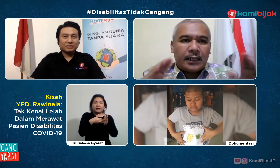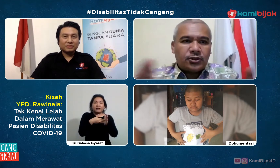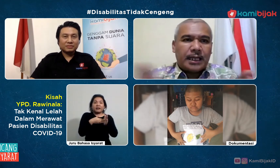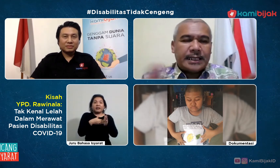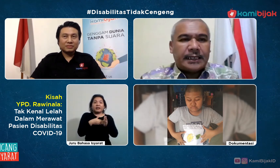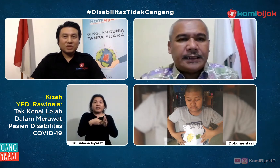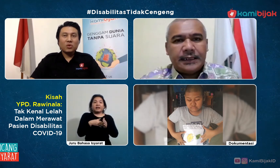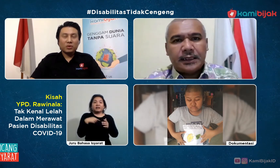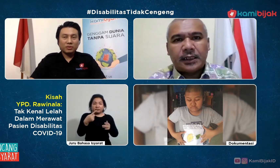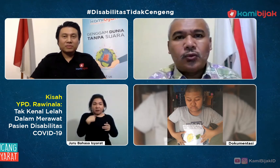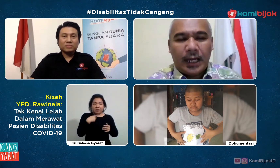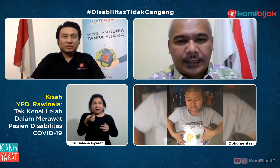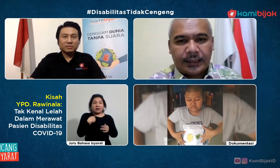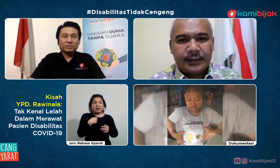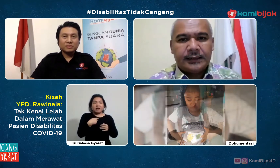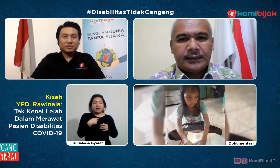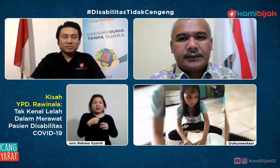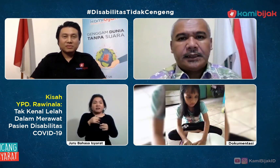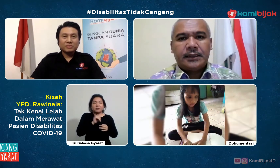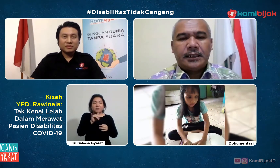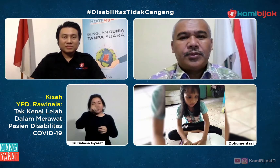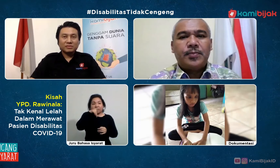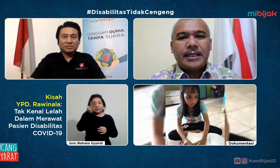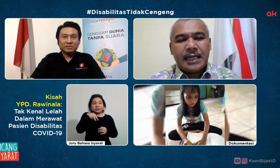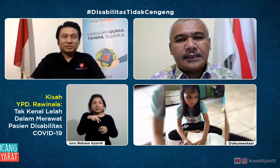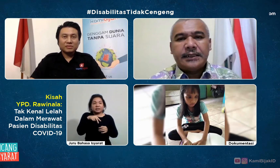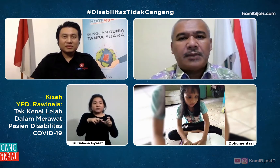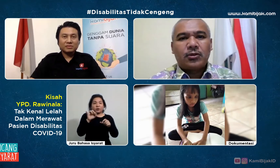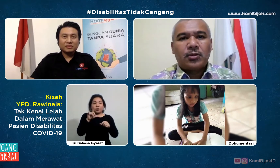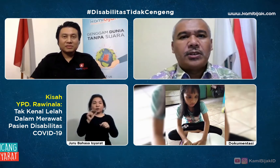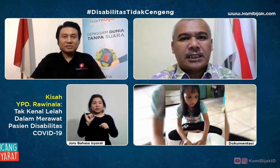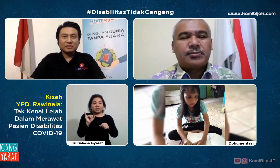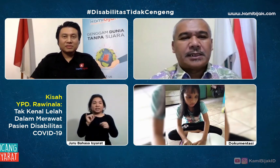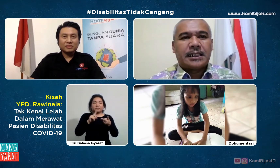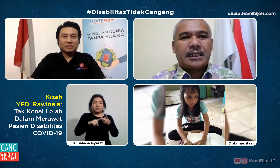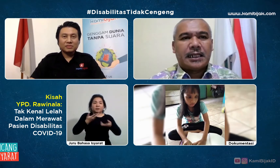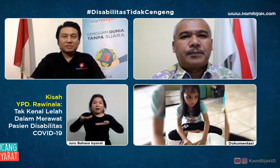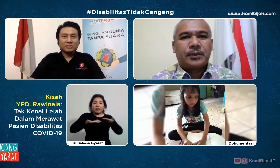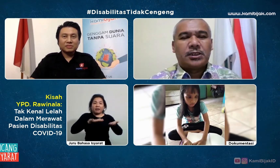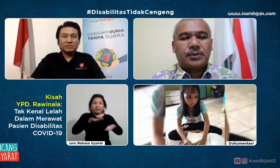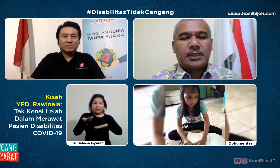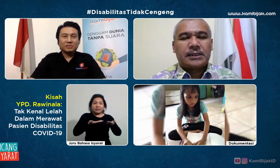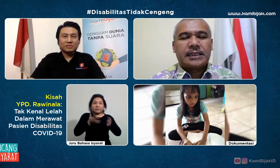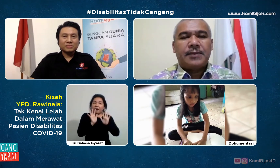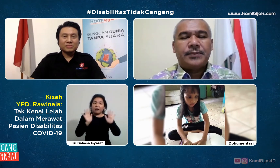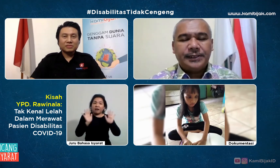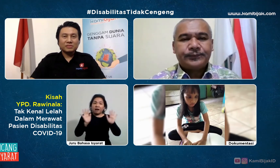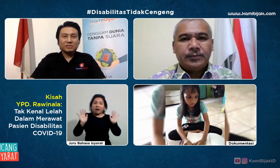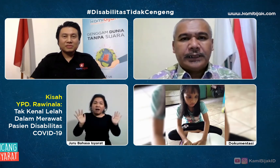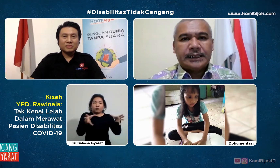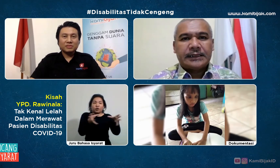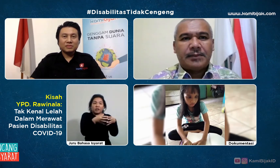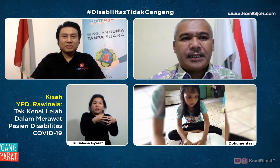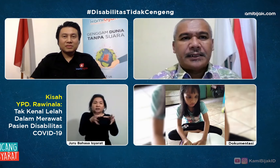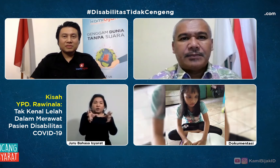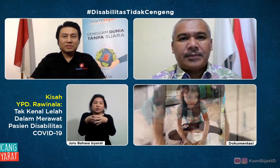yang harus melayani keluar jadi lebih banyak di dalam komunitas masyarakat petugas-petugas kami bekerjasama